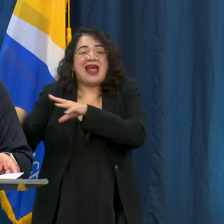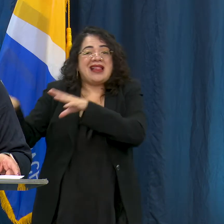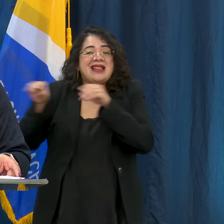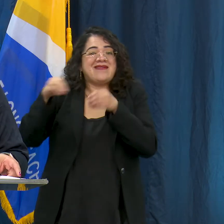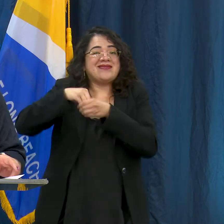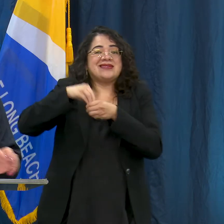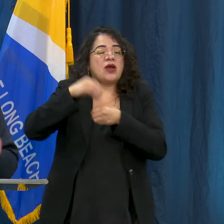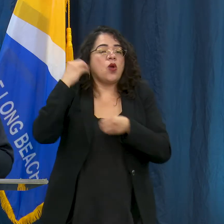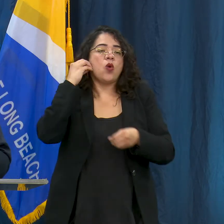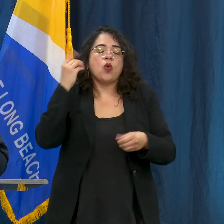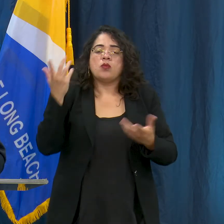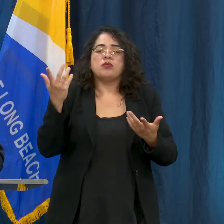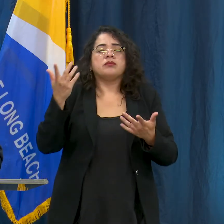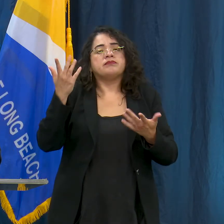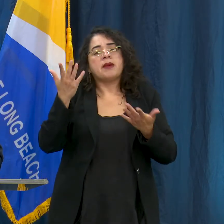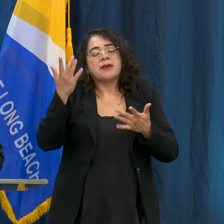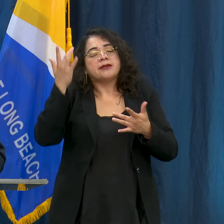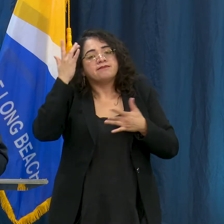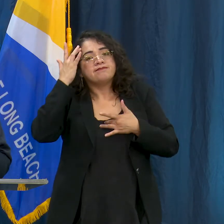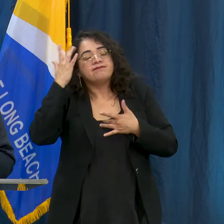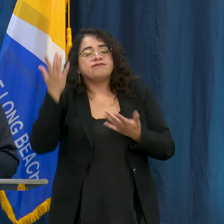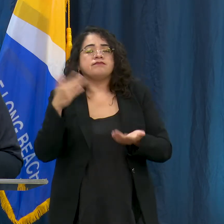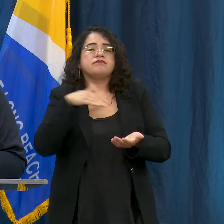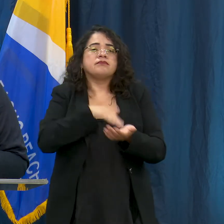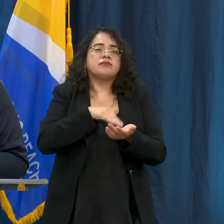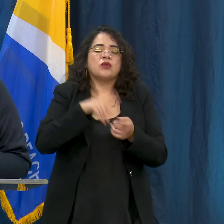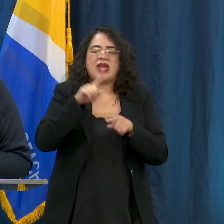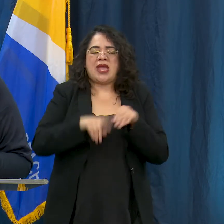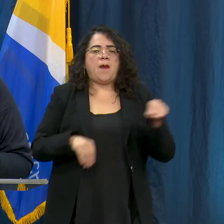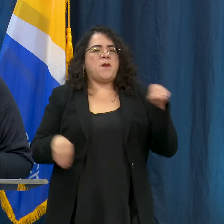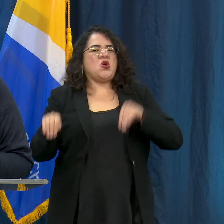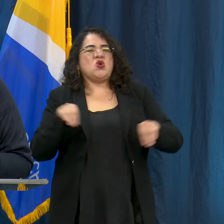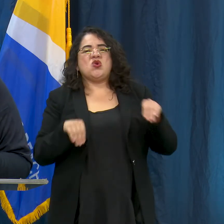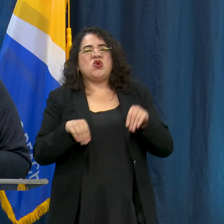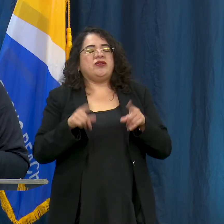razón saya medica okay no se pueden mo ver si quiere más información puede